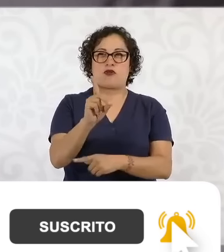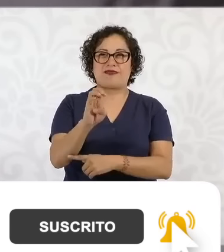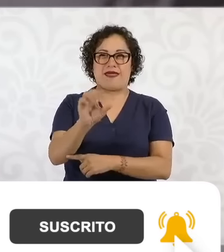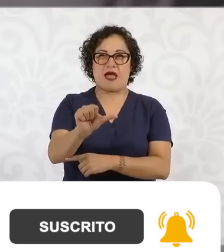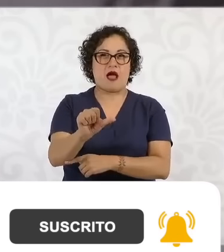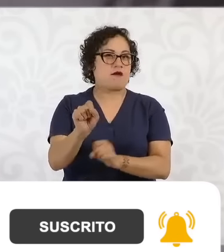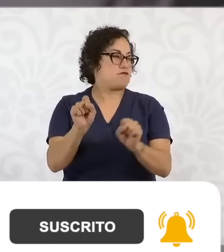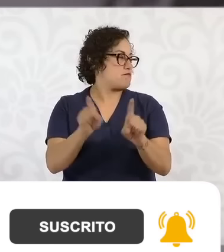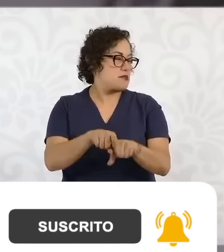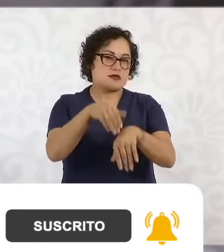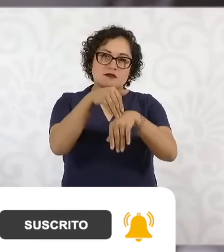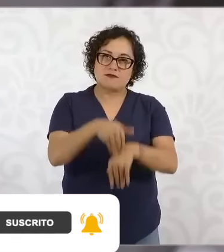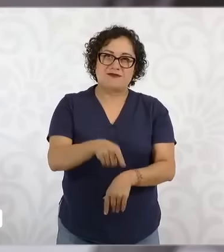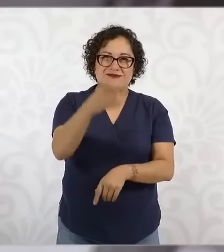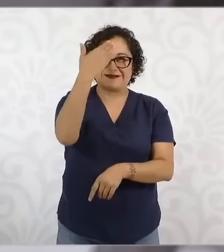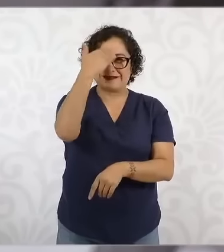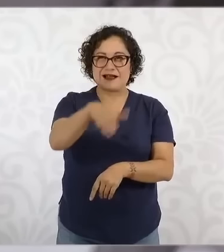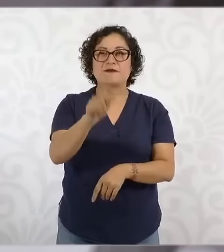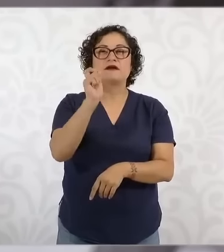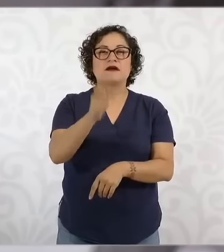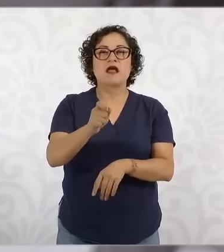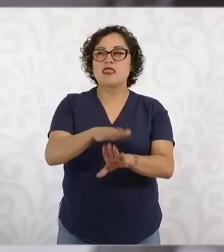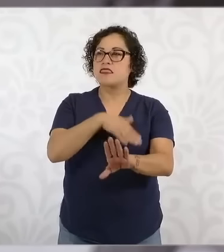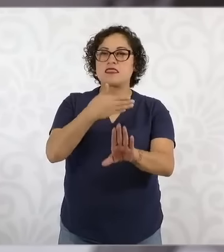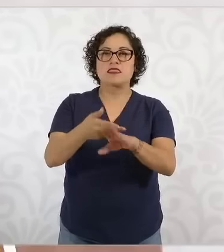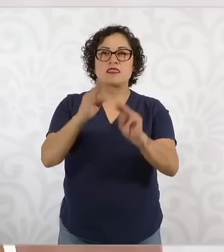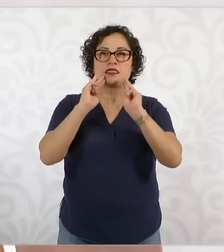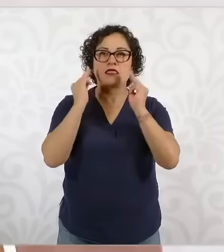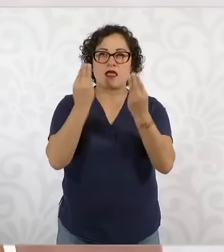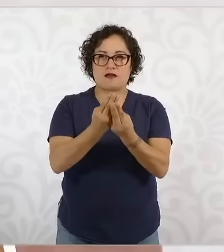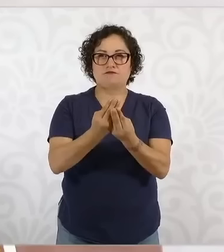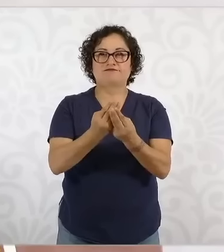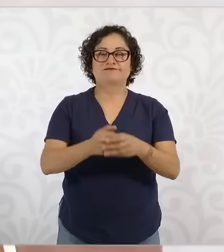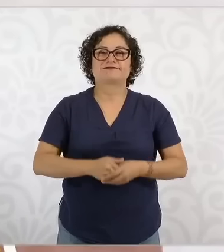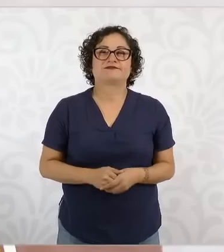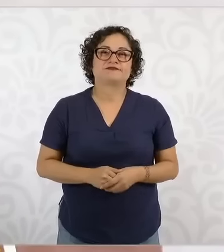en la famosa guerra contra el narco. Claro que en realidad es el PRIAN.